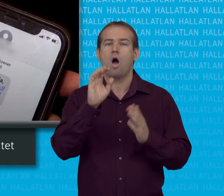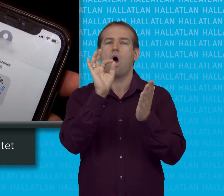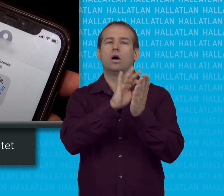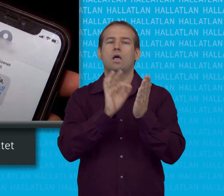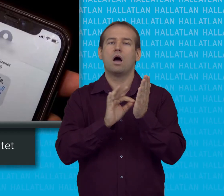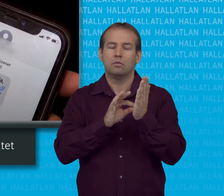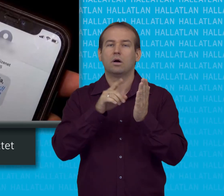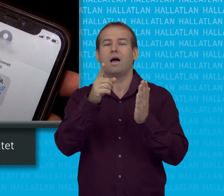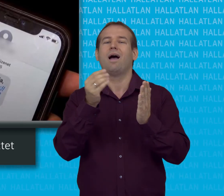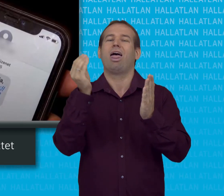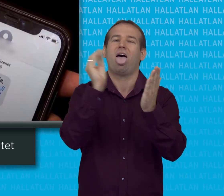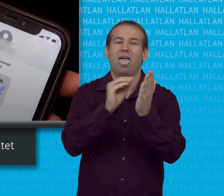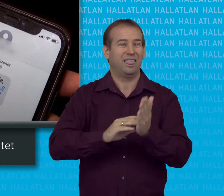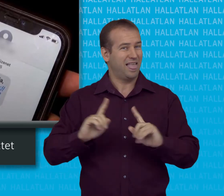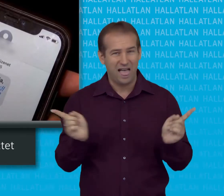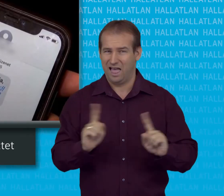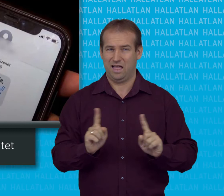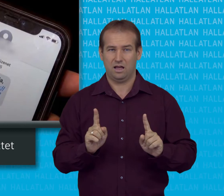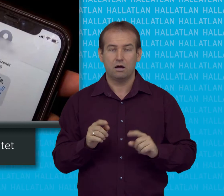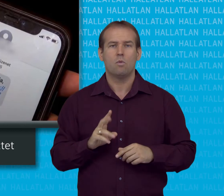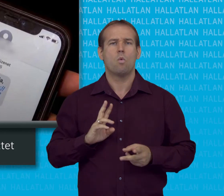és ne adjon meg adatokat!